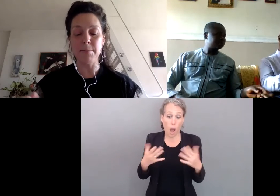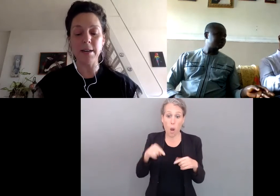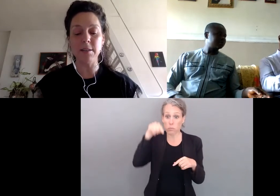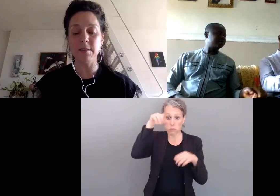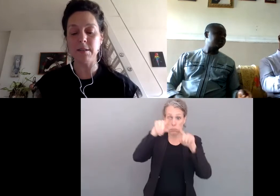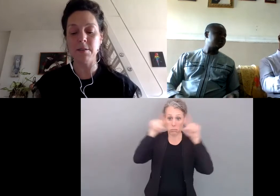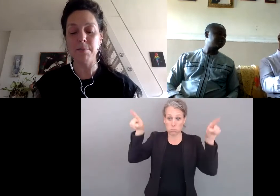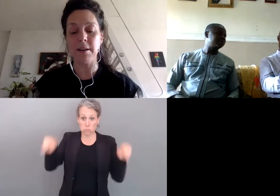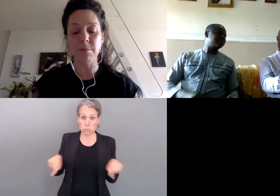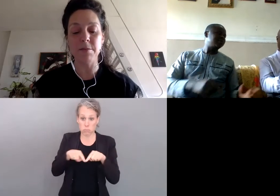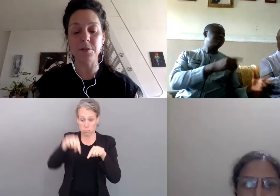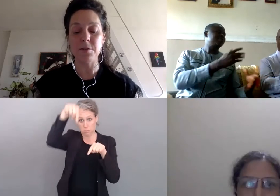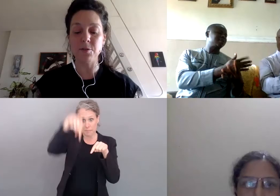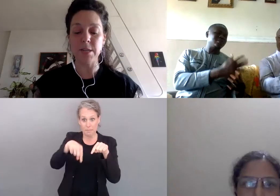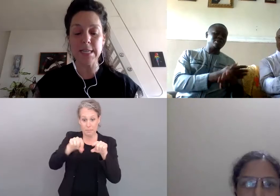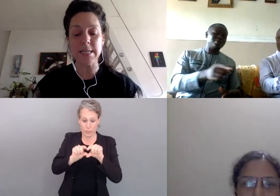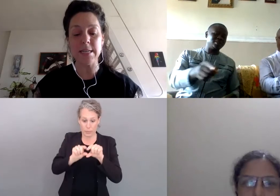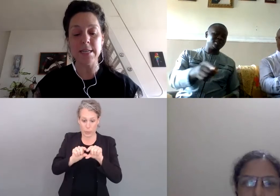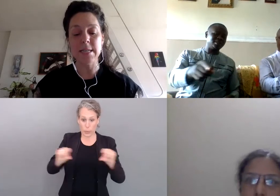la imagen por sí mismo, los subtítulos en vivo están disponibles haciendo clic en el